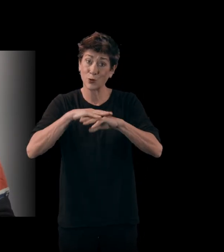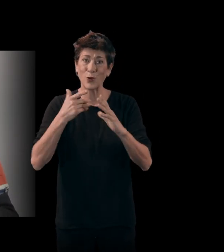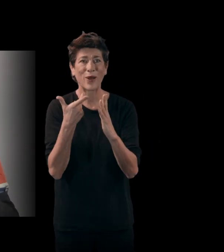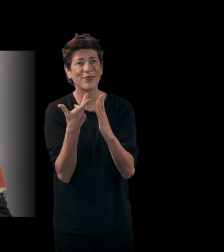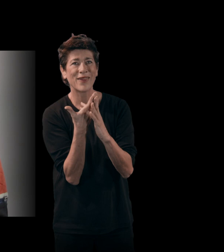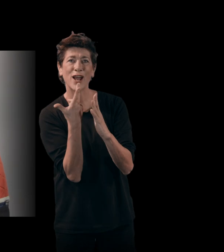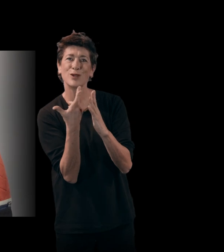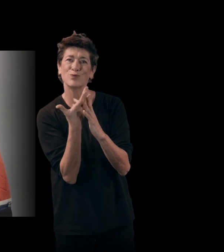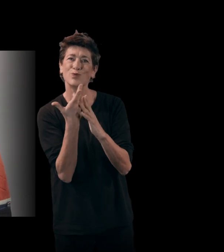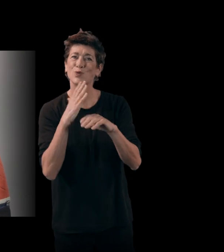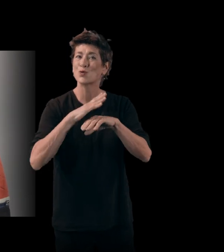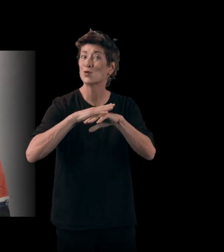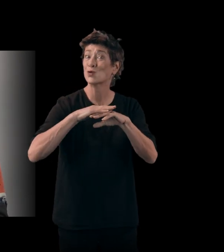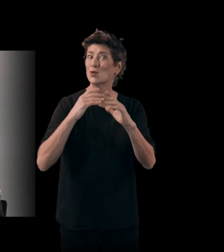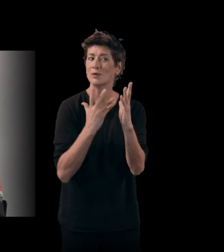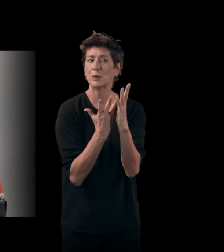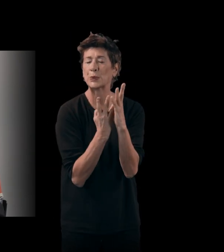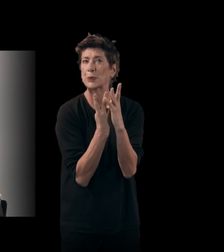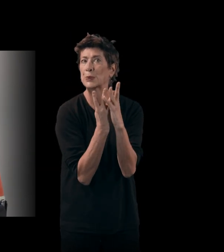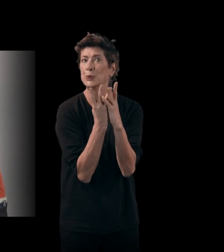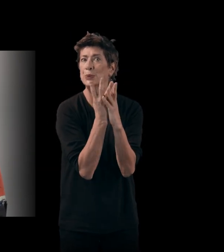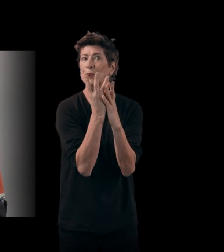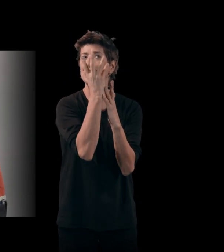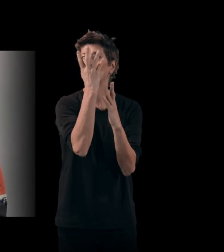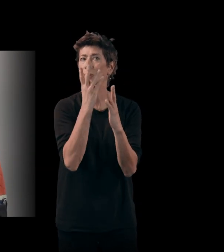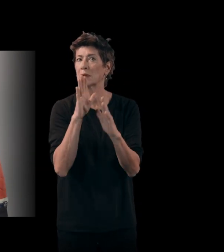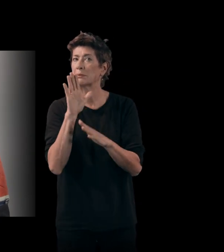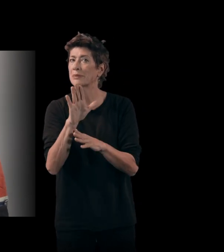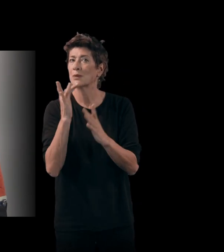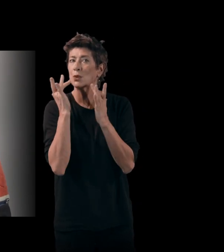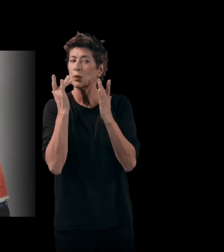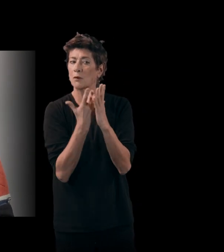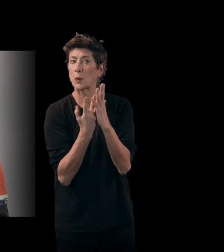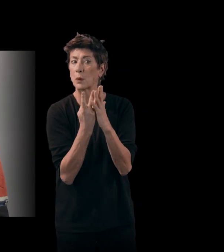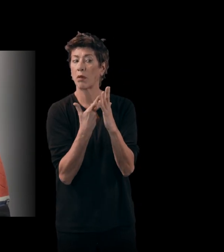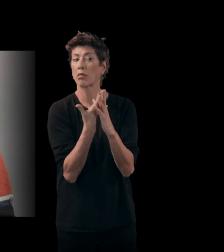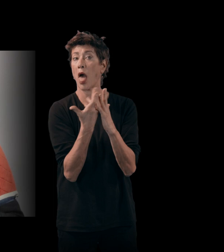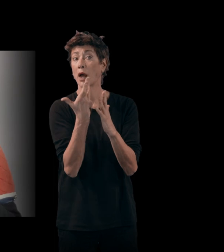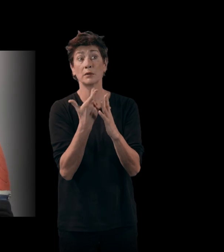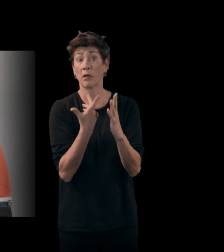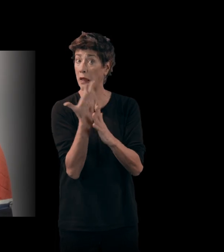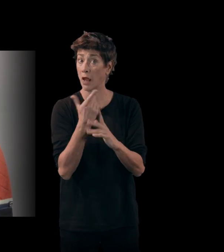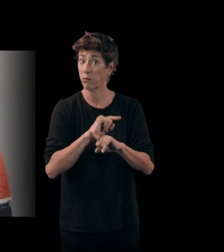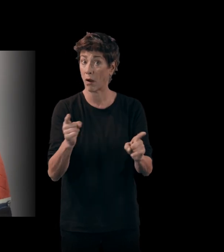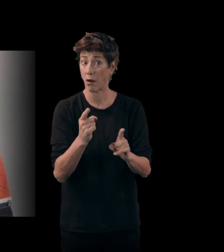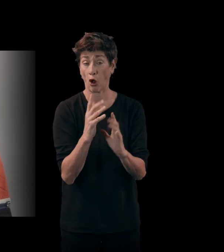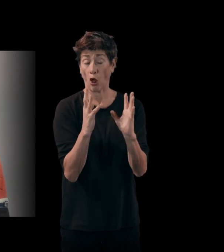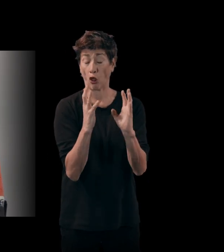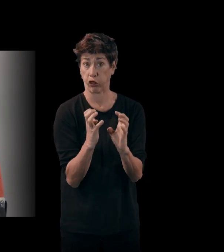On peut penser aux tailles très précises dans certaines cultures. Il y a des arbres qui ne survivent que parce qu’ils sont excessivement